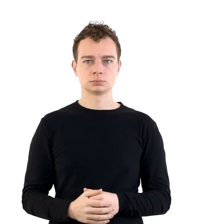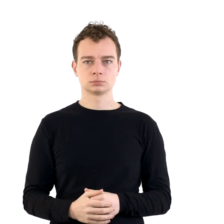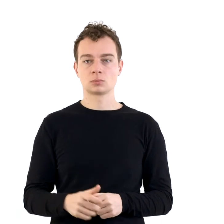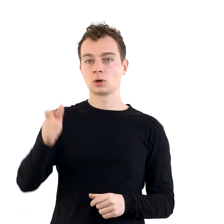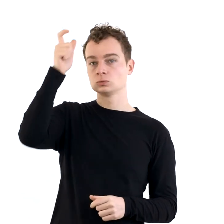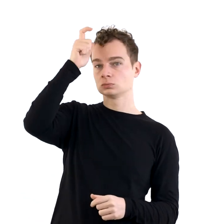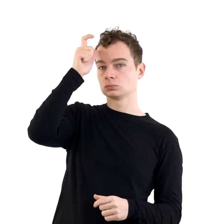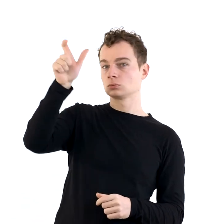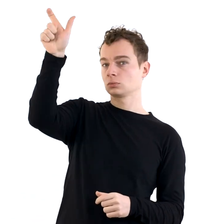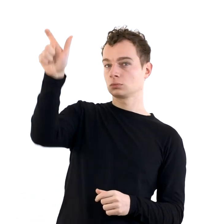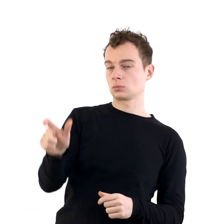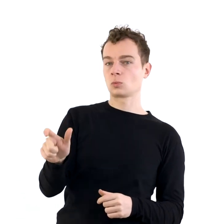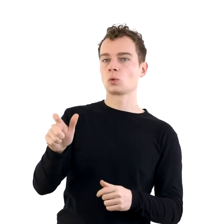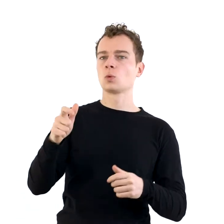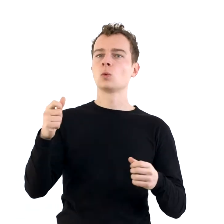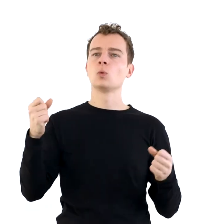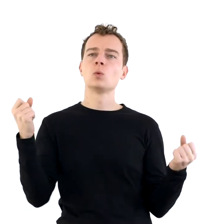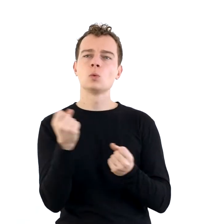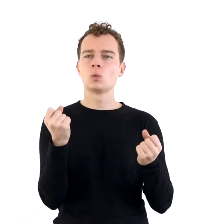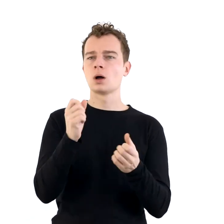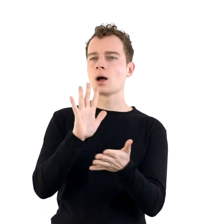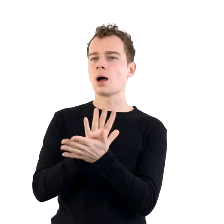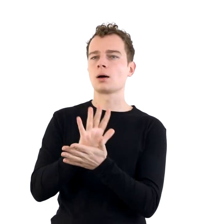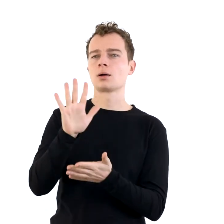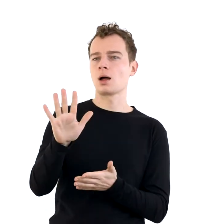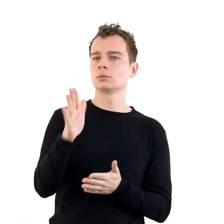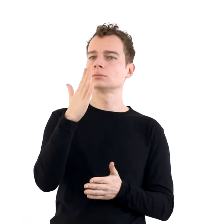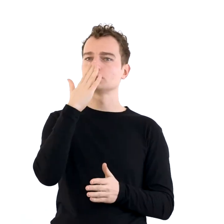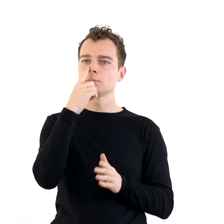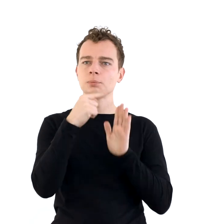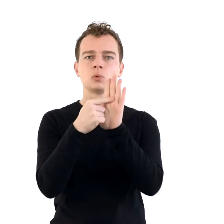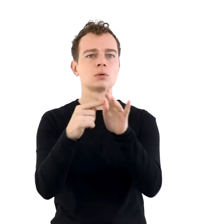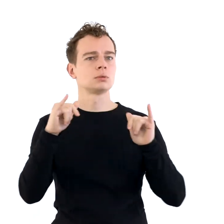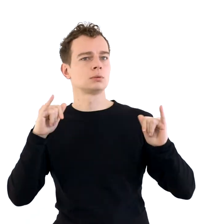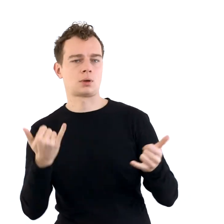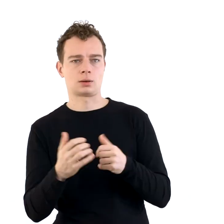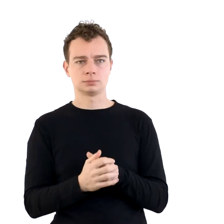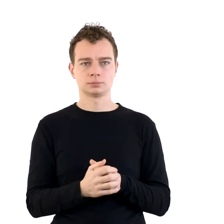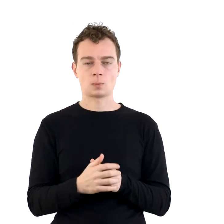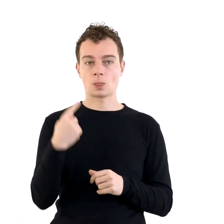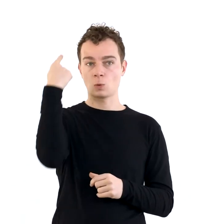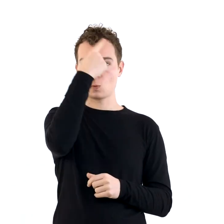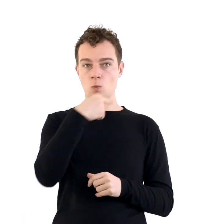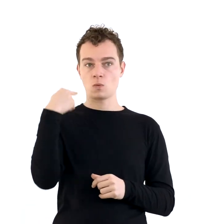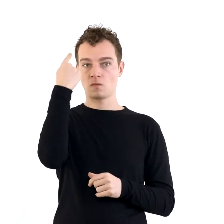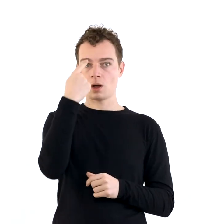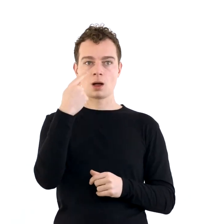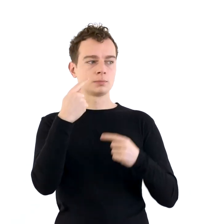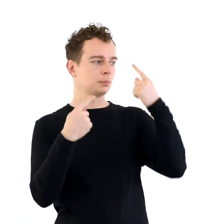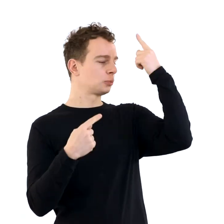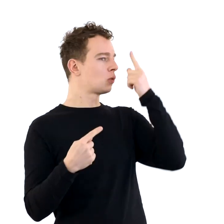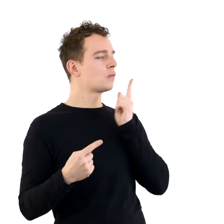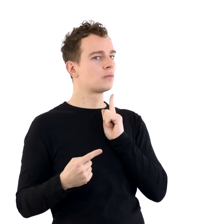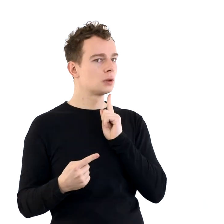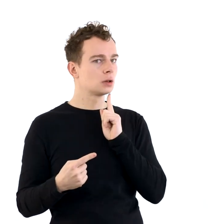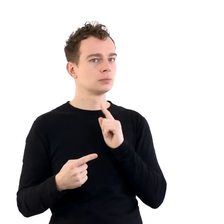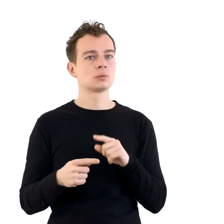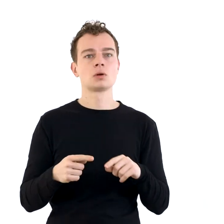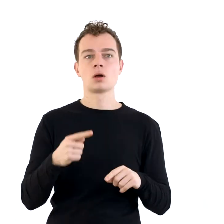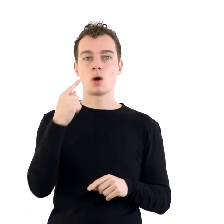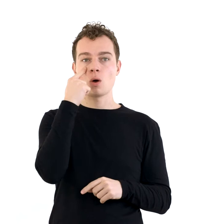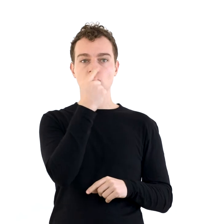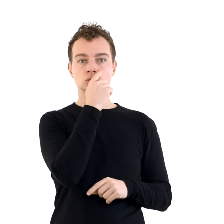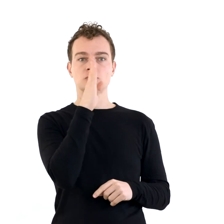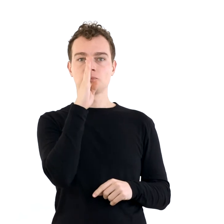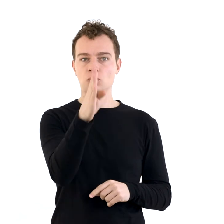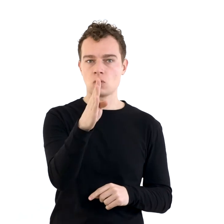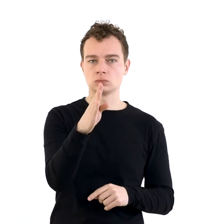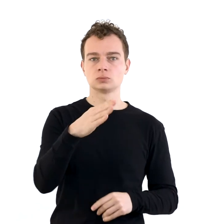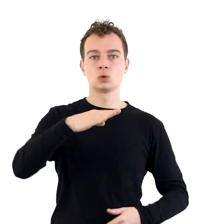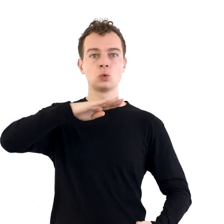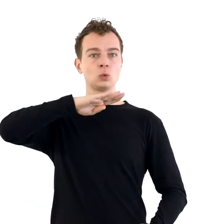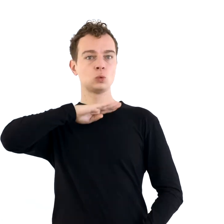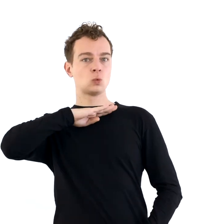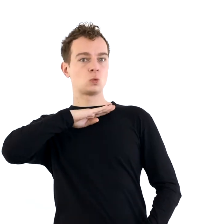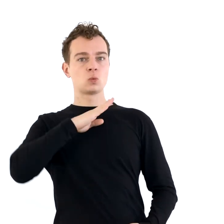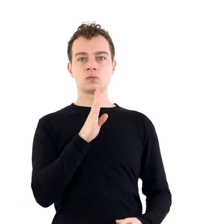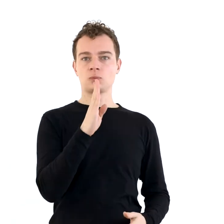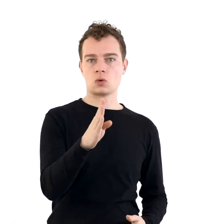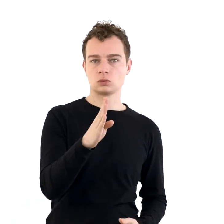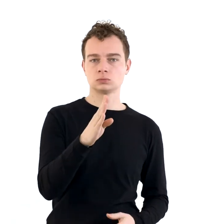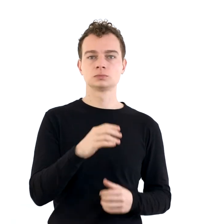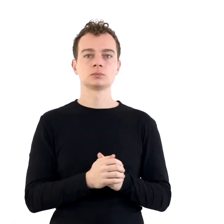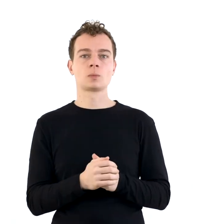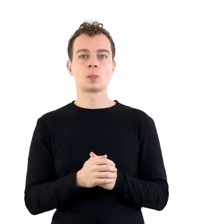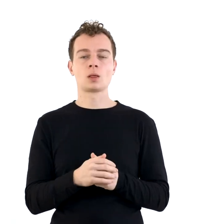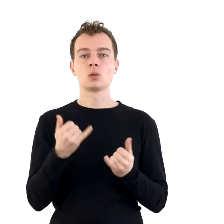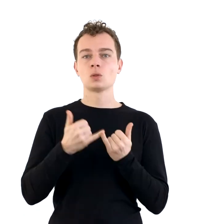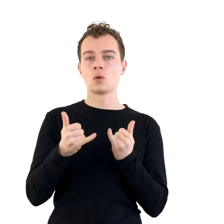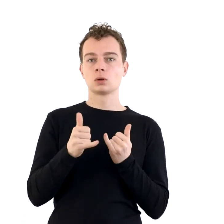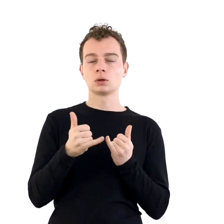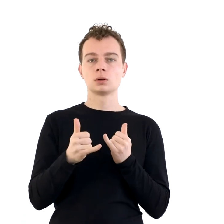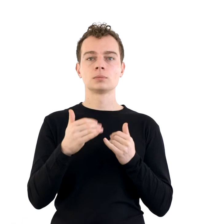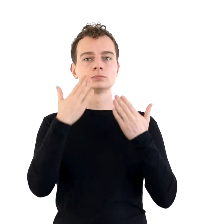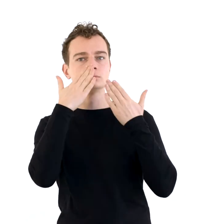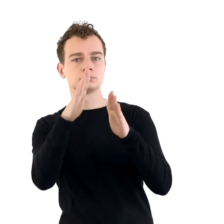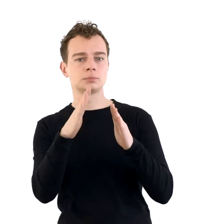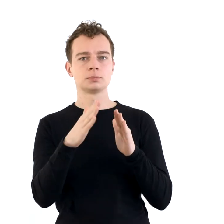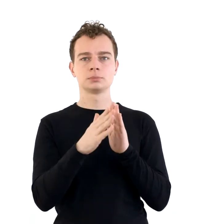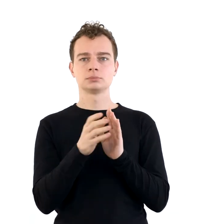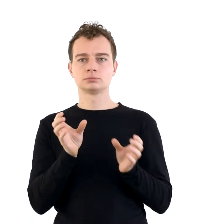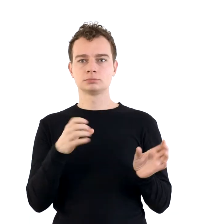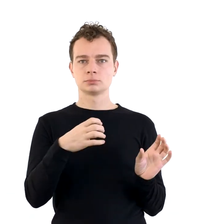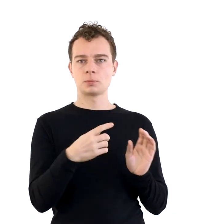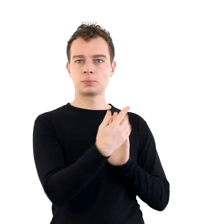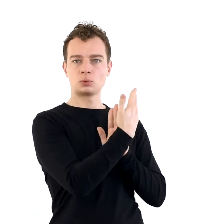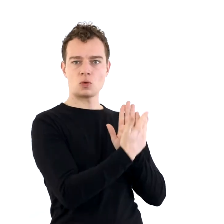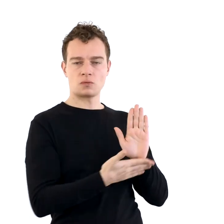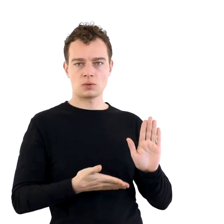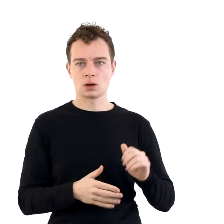Bardzo charakterystyczny był sposób ukazania postaci ludzkiej: głowa w profilu, oczy na wprost, tułów na wprost, nogi pokazane w profilu.